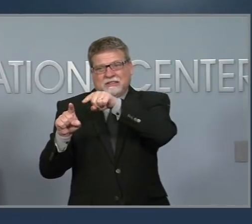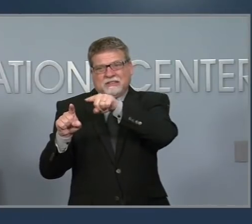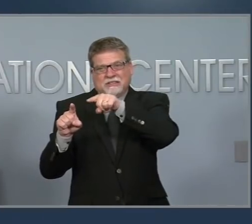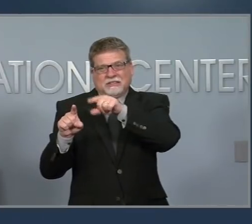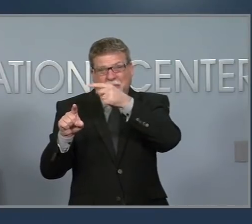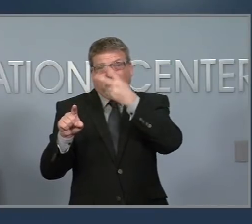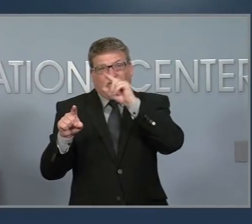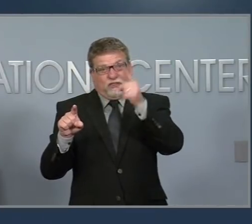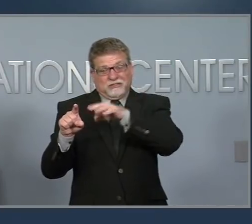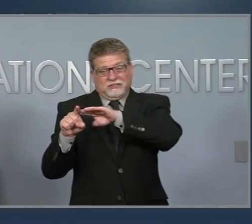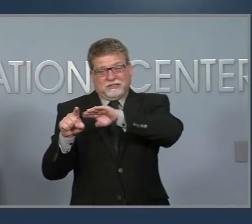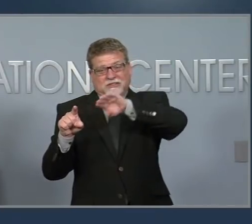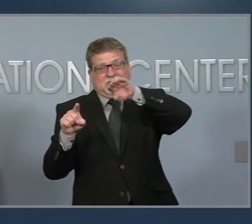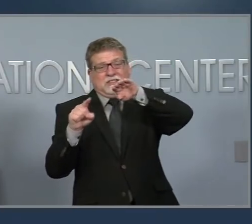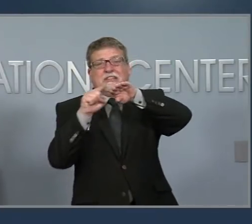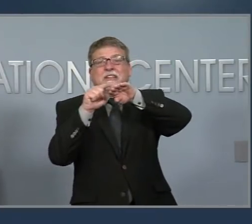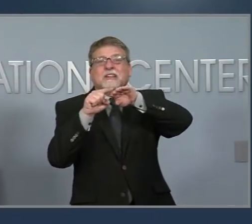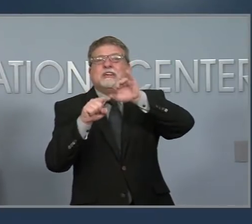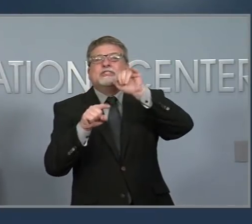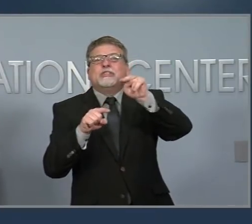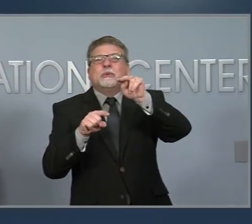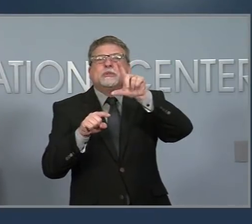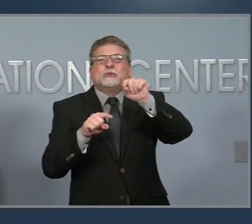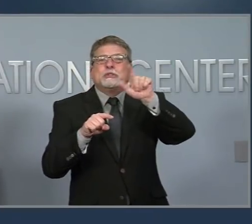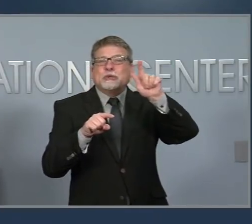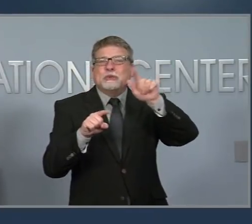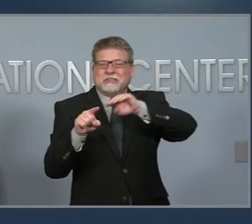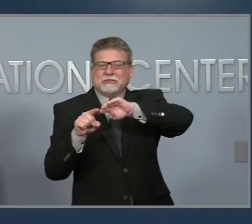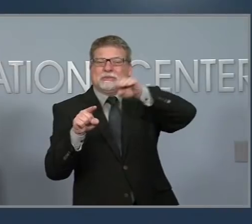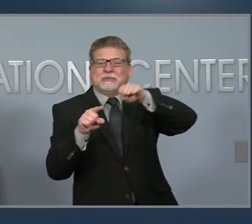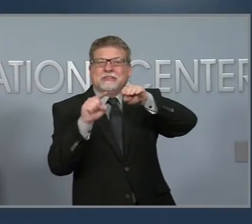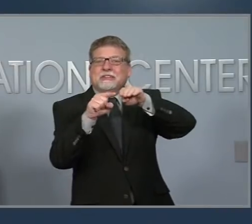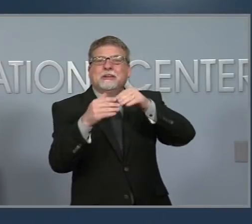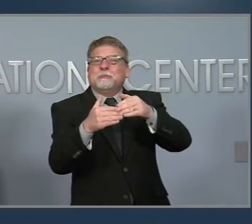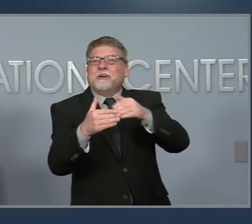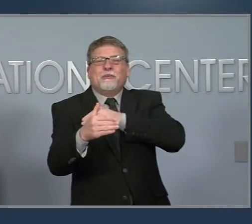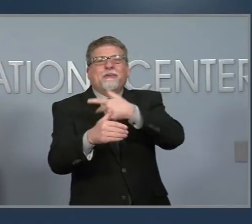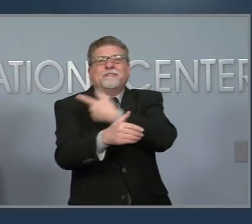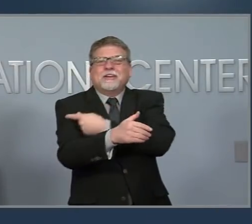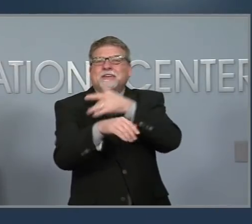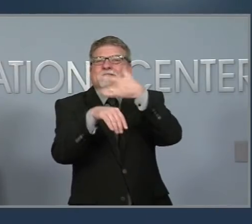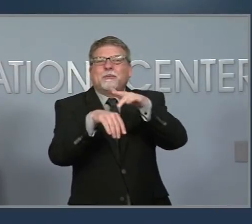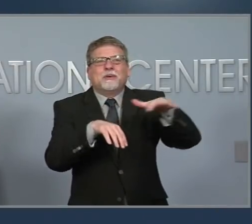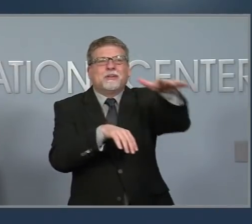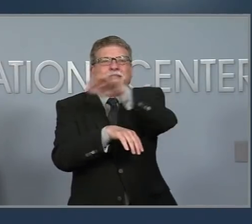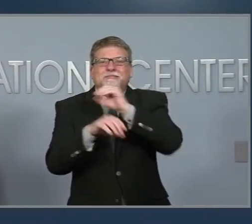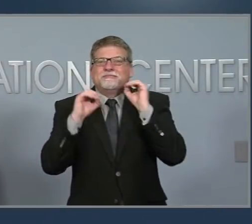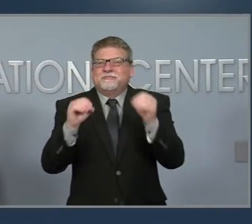Luego vemos los nuevos casos de covid. Esta gráfica muestra la trayectoria de nuevos casos,